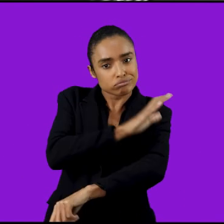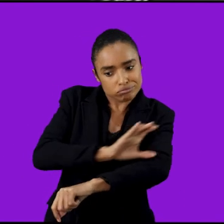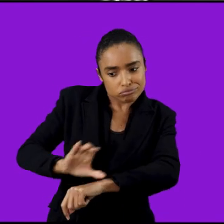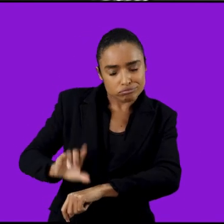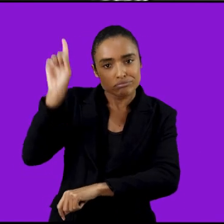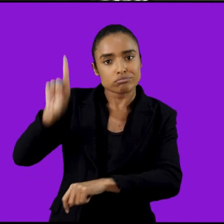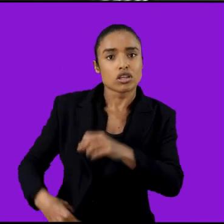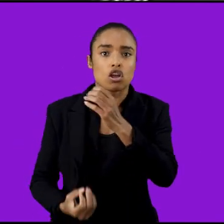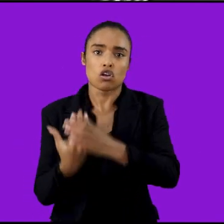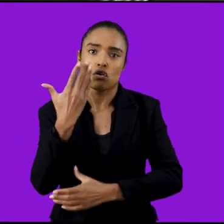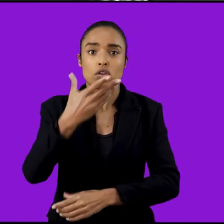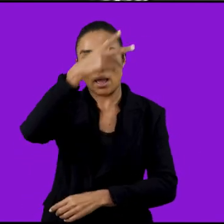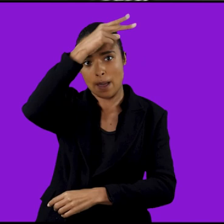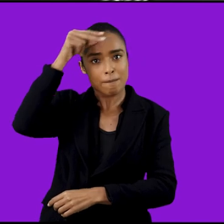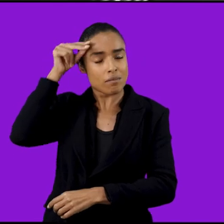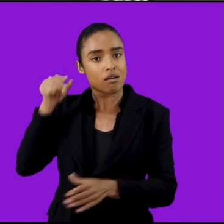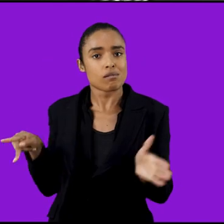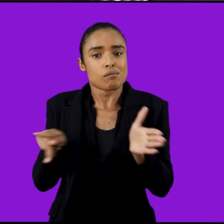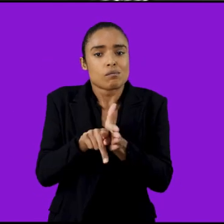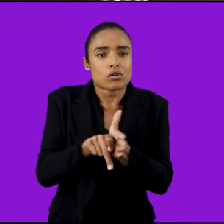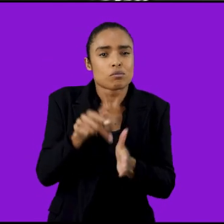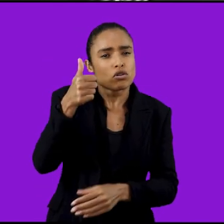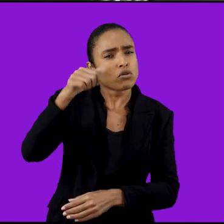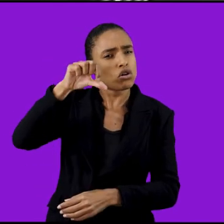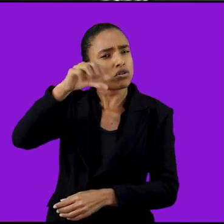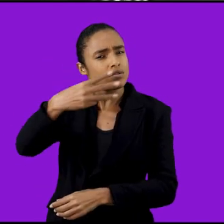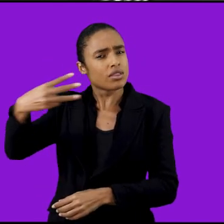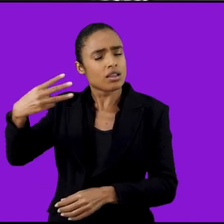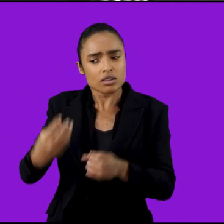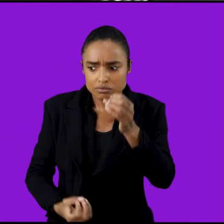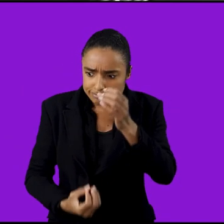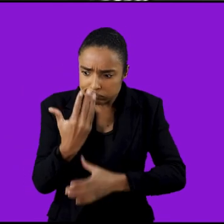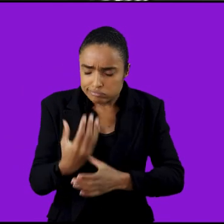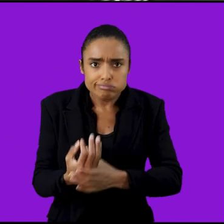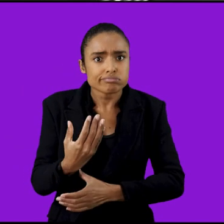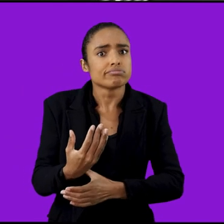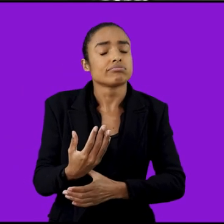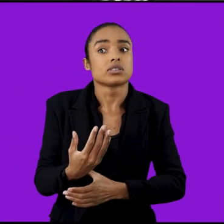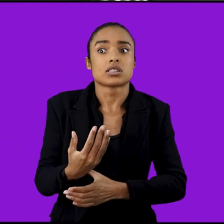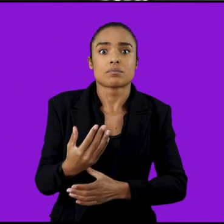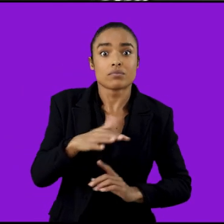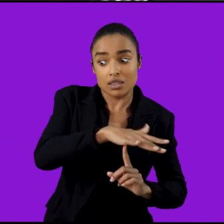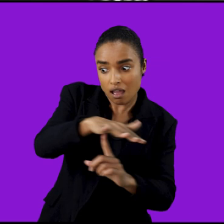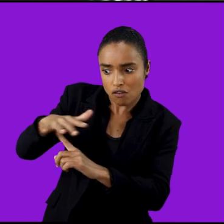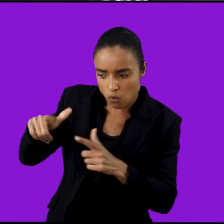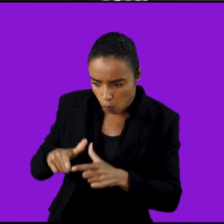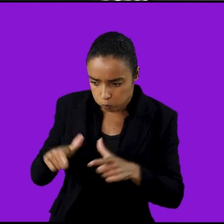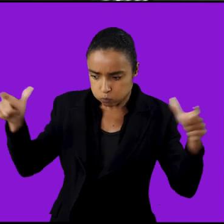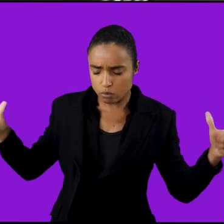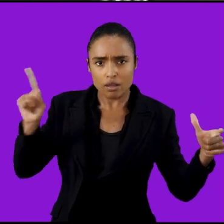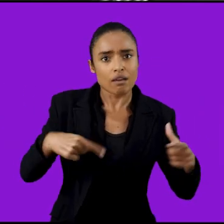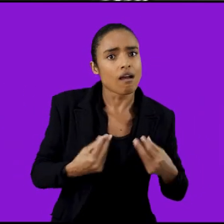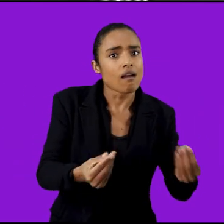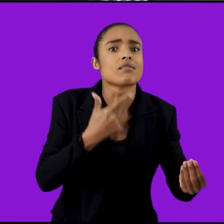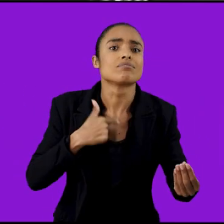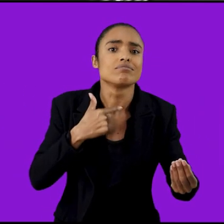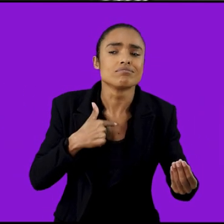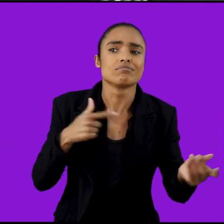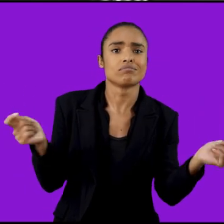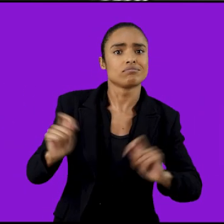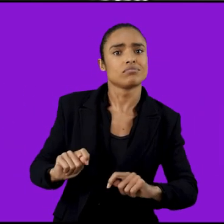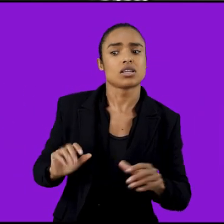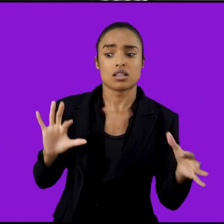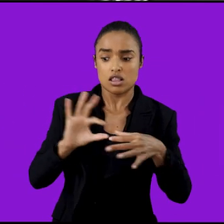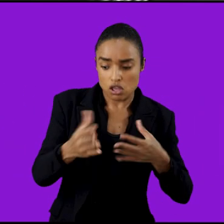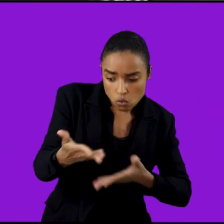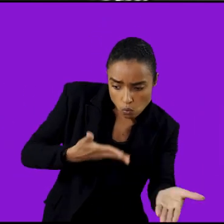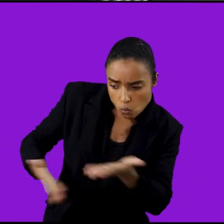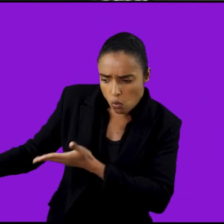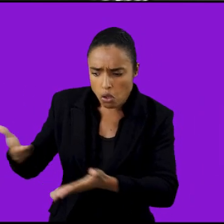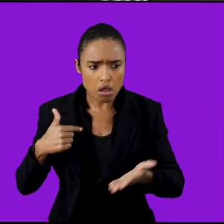Municipal em 1933. "Captar a necessidade, criar as pontes necessárias, vê o que todo